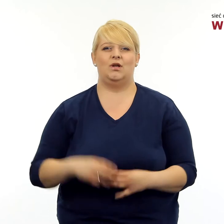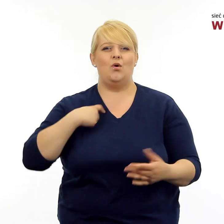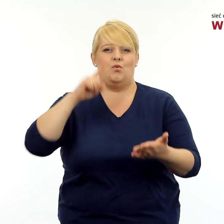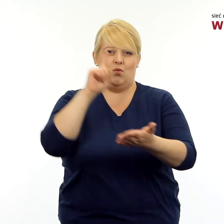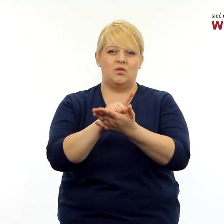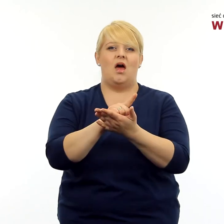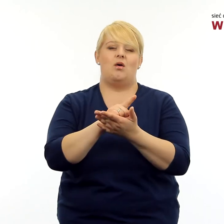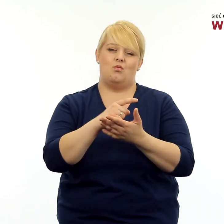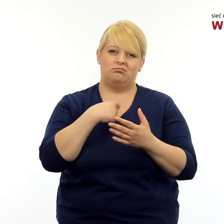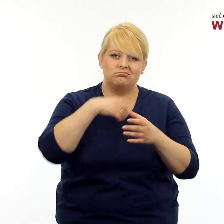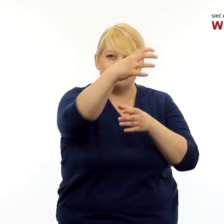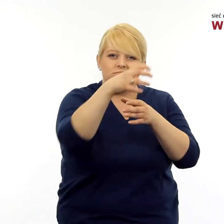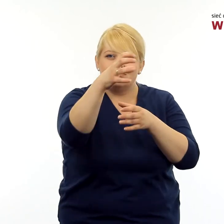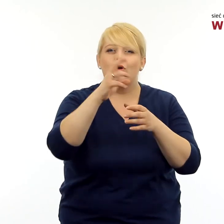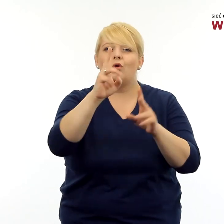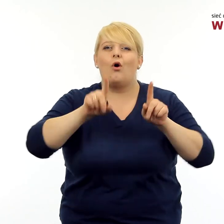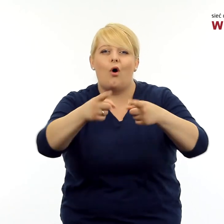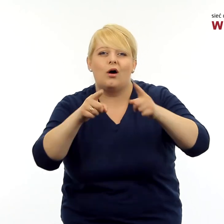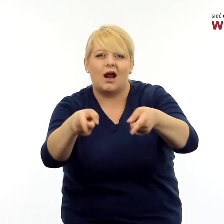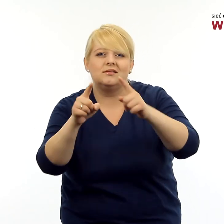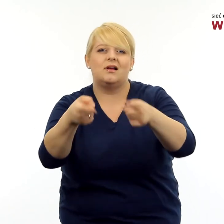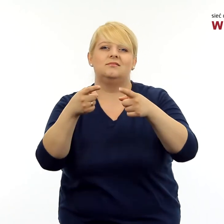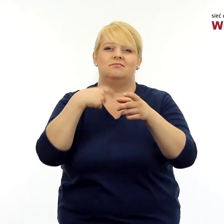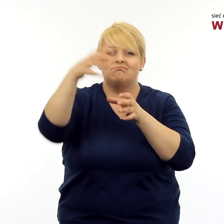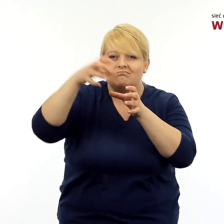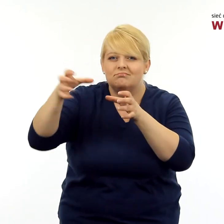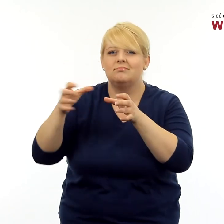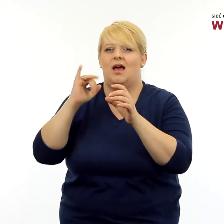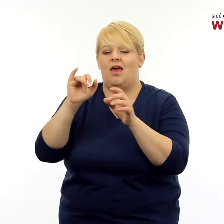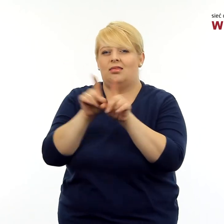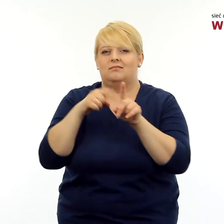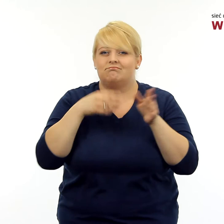Udało nam się zintegrować organizacje,